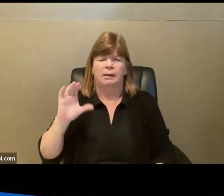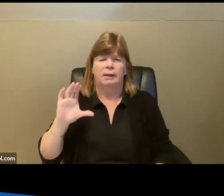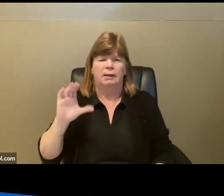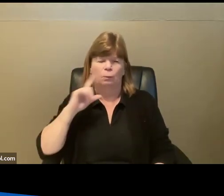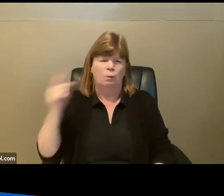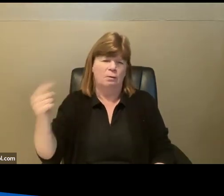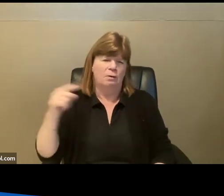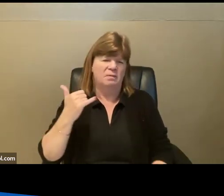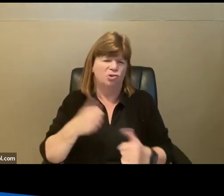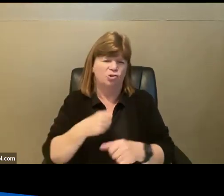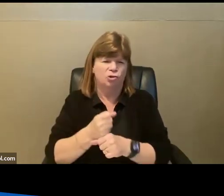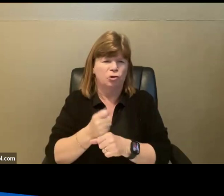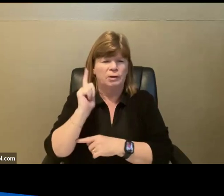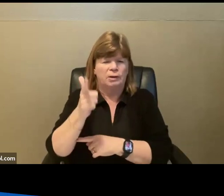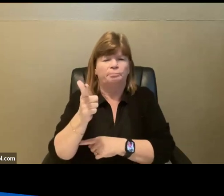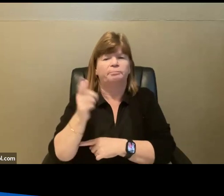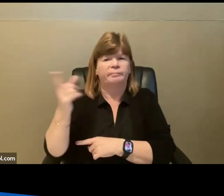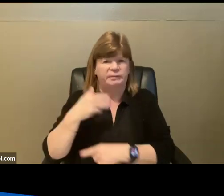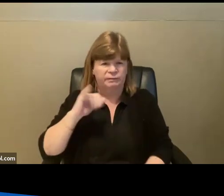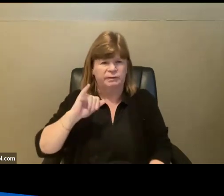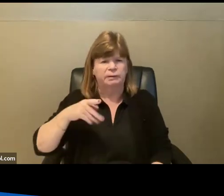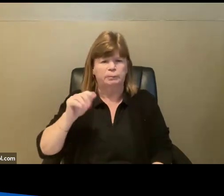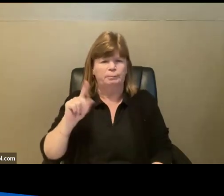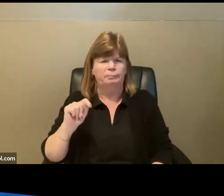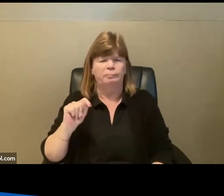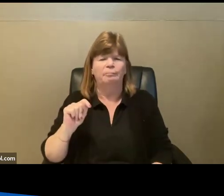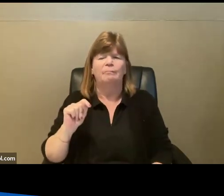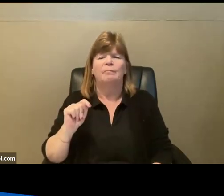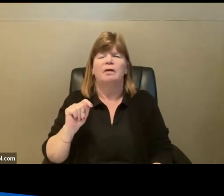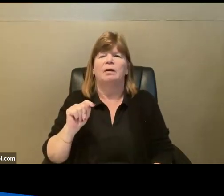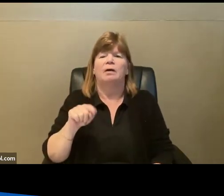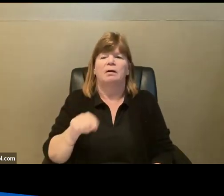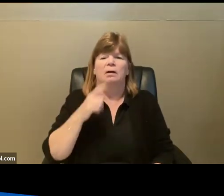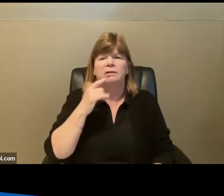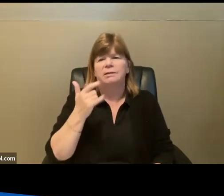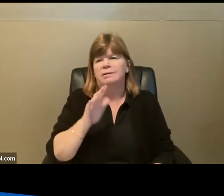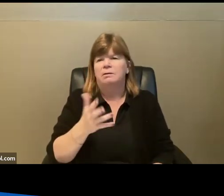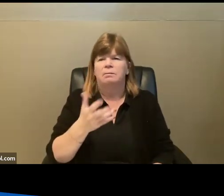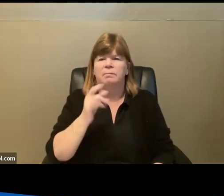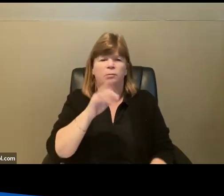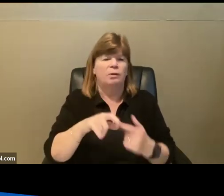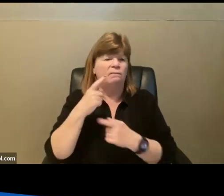Tienen un implante que es modular. Si necesitas algo para tu pierna derecha pero no para la izquierda